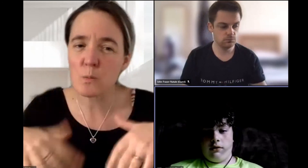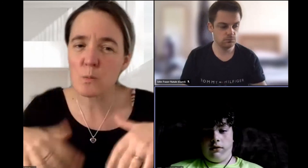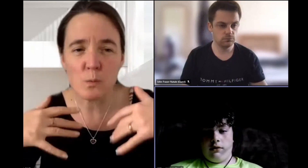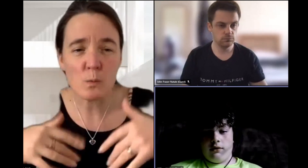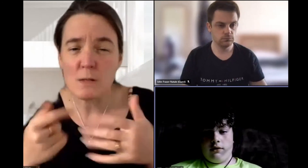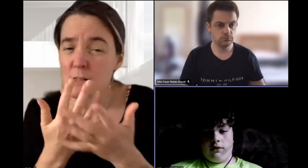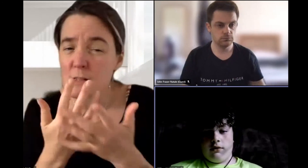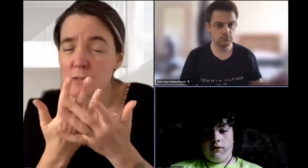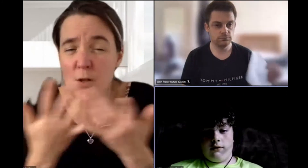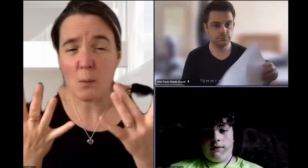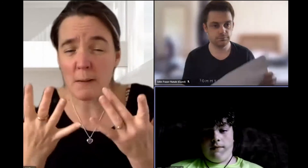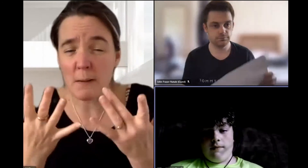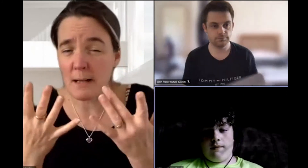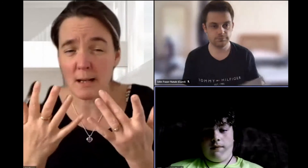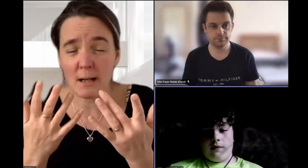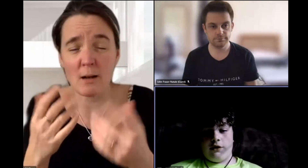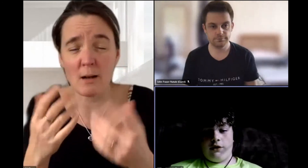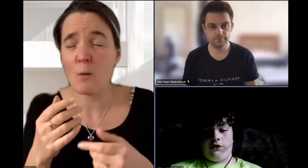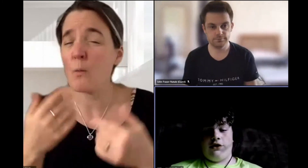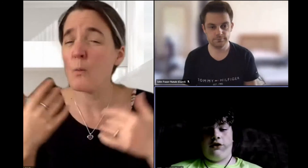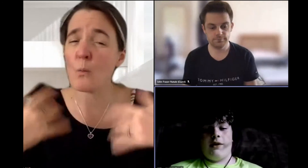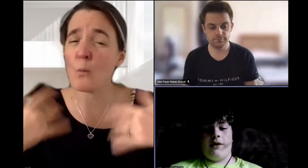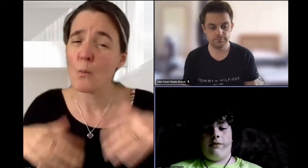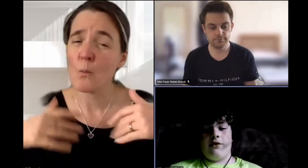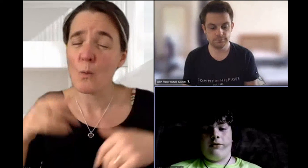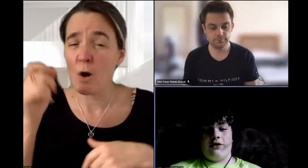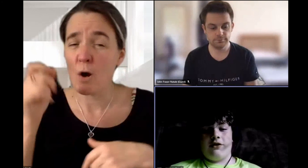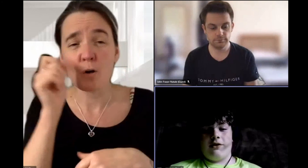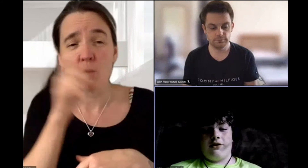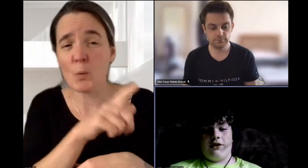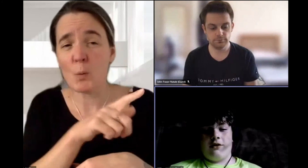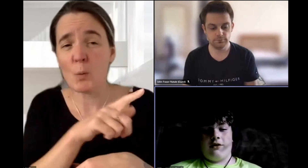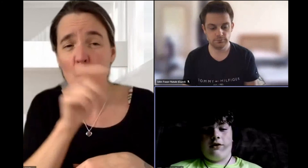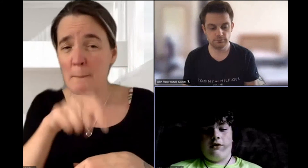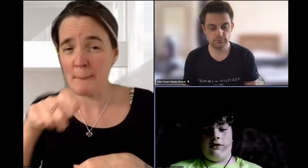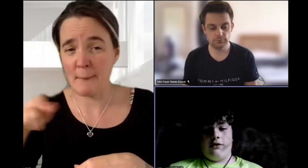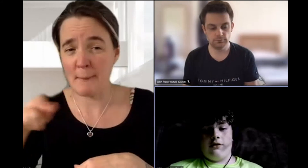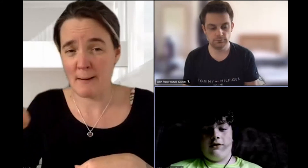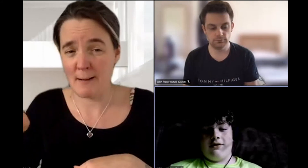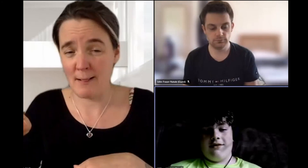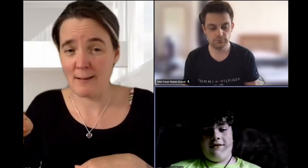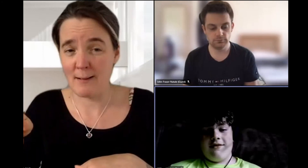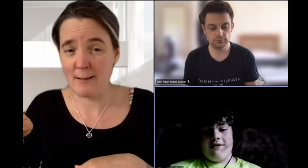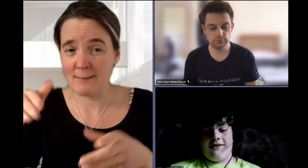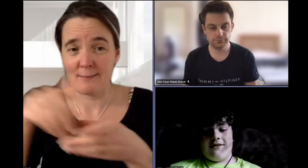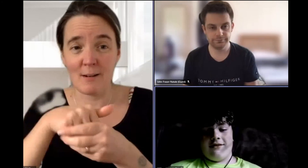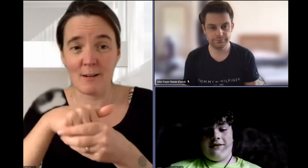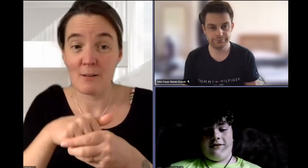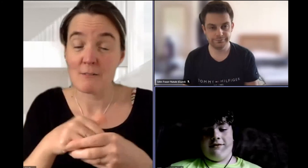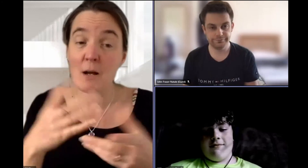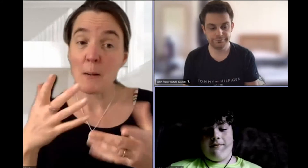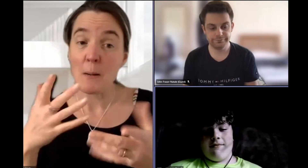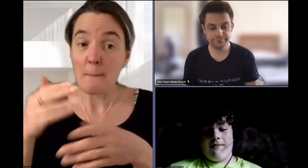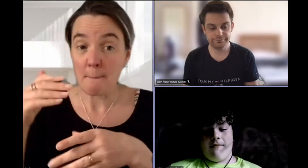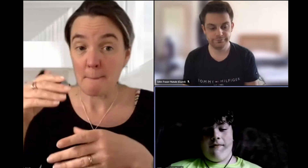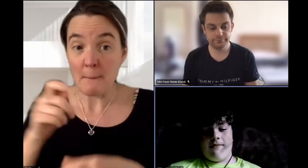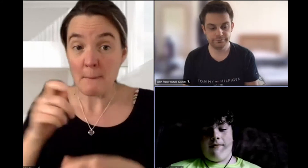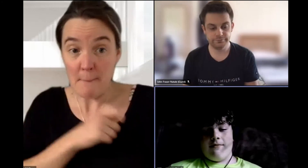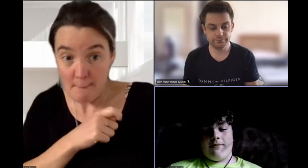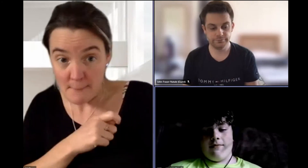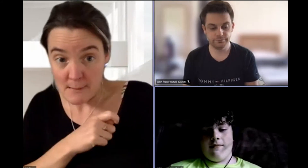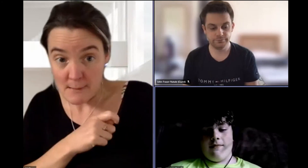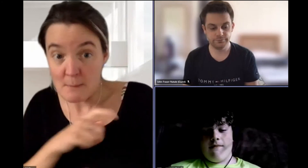nid dim ond yr Aelodau ond rhai o’r staff hefyd.